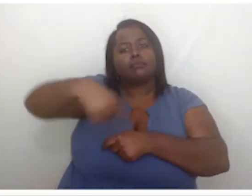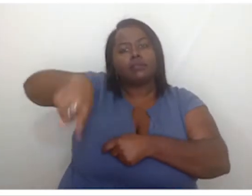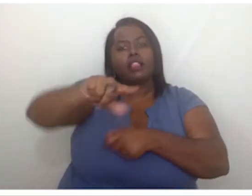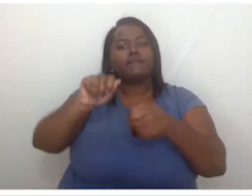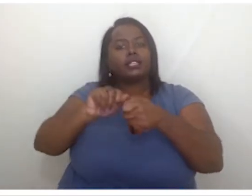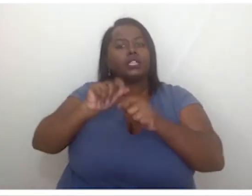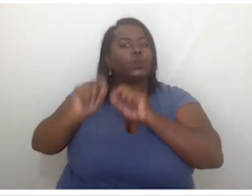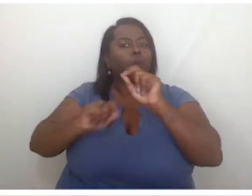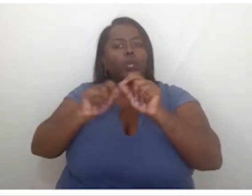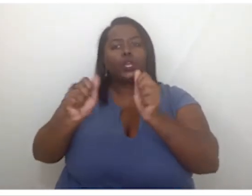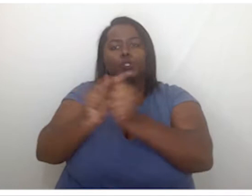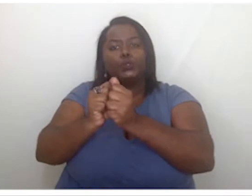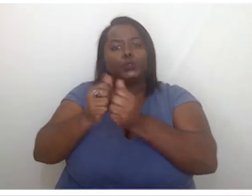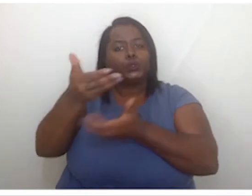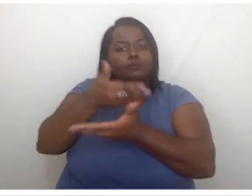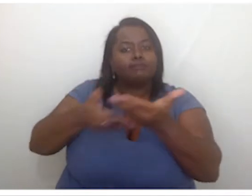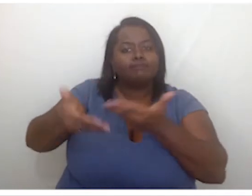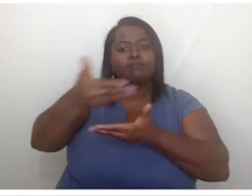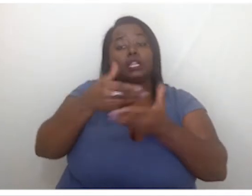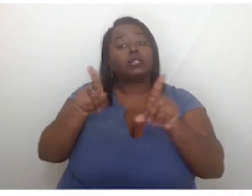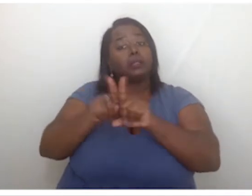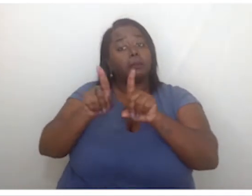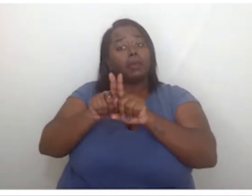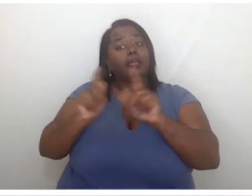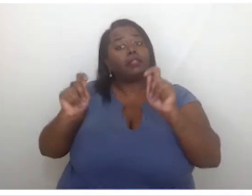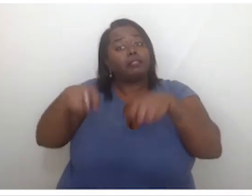pero, por lo general, ambiente de aprendizaje para grupo de pares